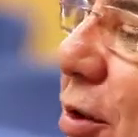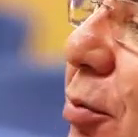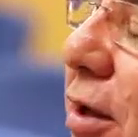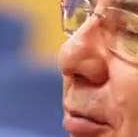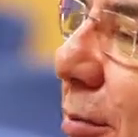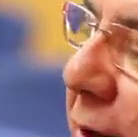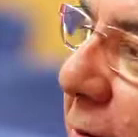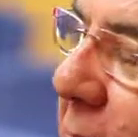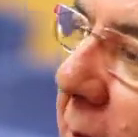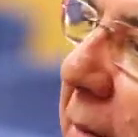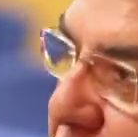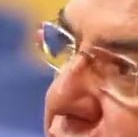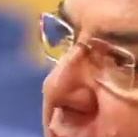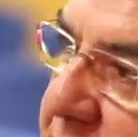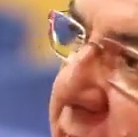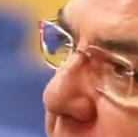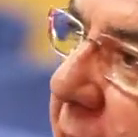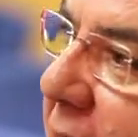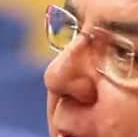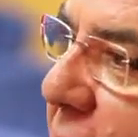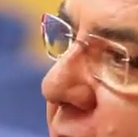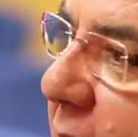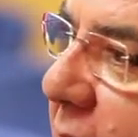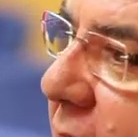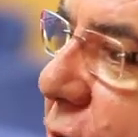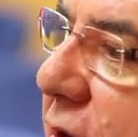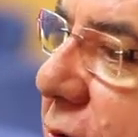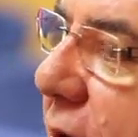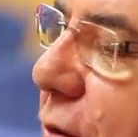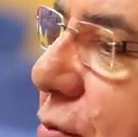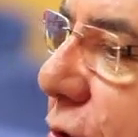bueno, quería comentar varias cosas sobre el papel del periodismo y la lucha contra la corrupción.